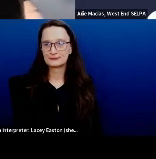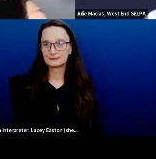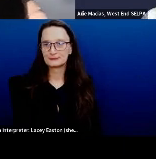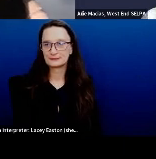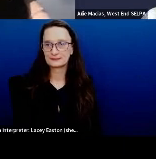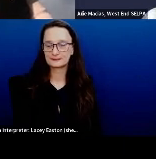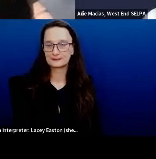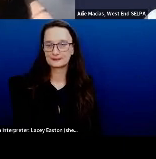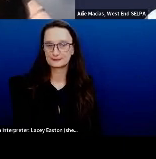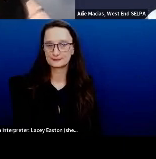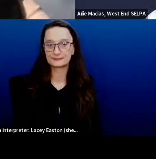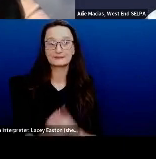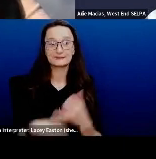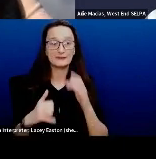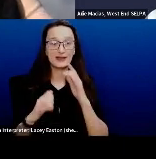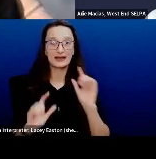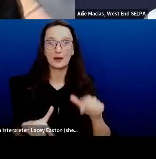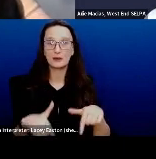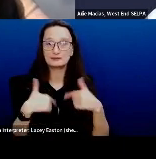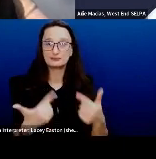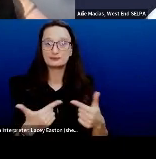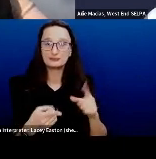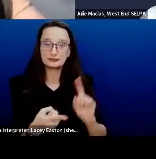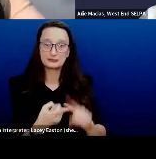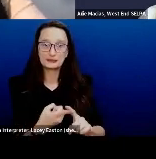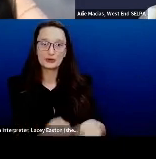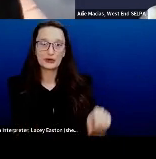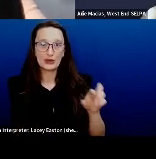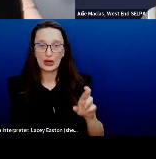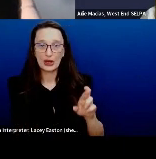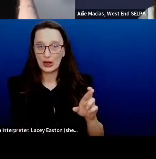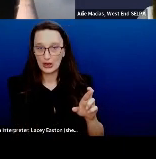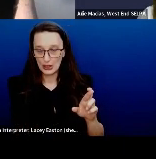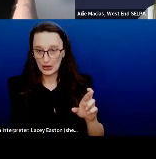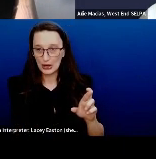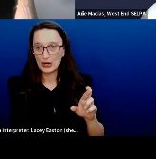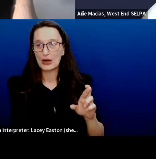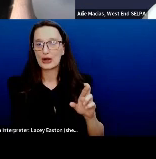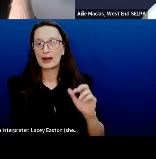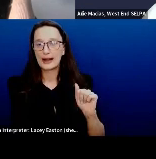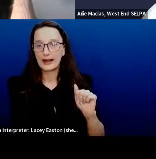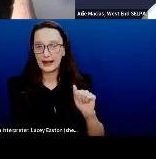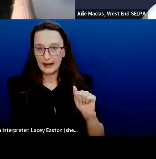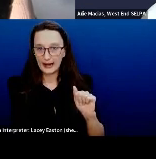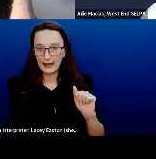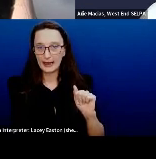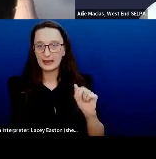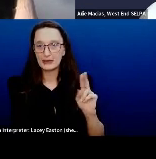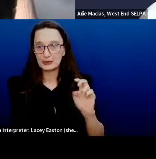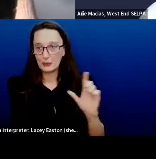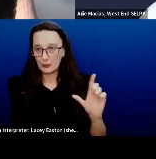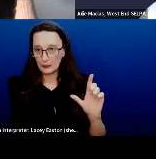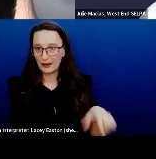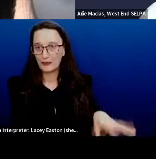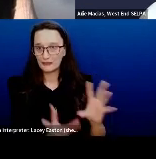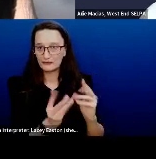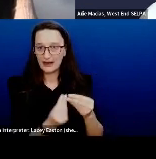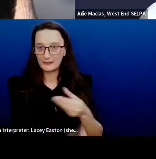pasarle la palabra a la representante del Centro de Empoderamiento familiar de Rowell, Elena Bramble, para la siguiente diapositiva.